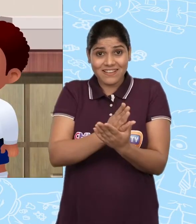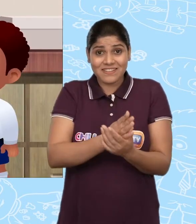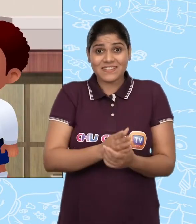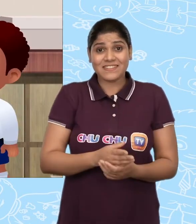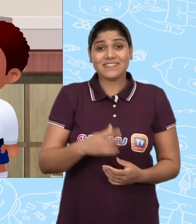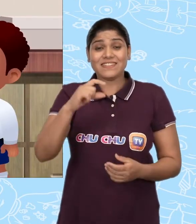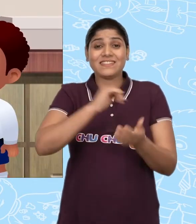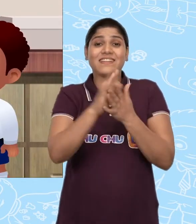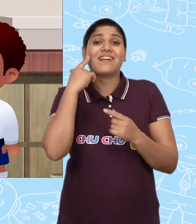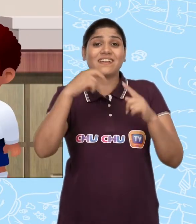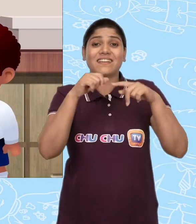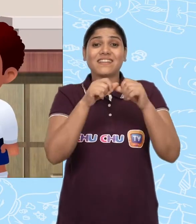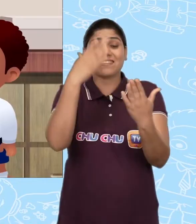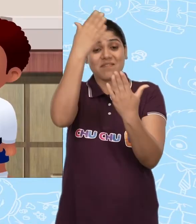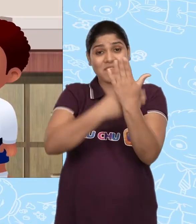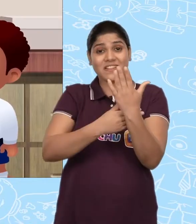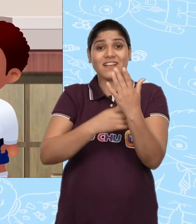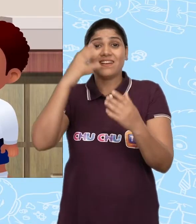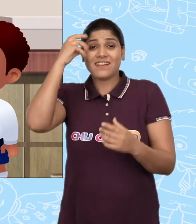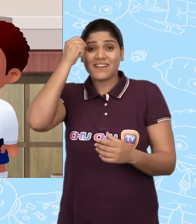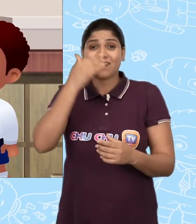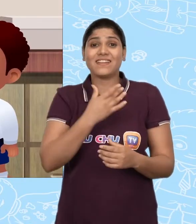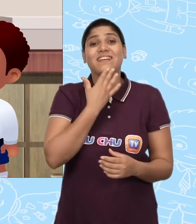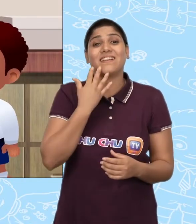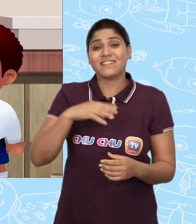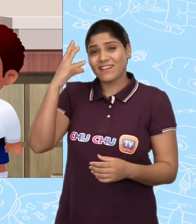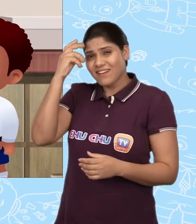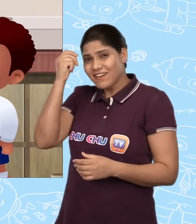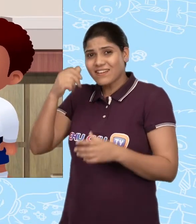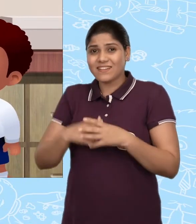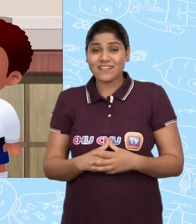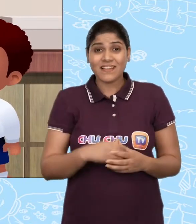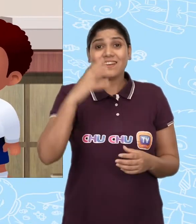जब वो रूका तो Chika के सामने था नारंगी रंग नारंगी!